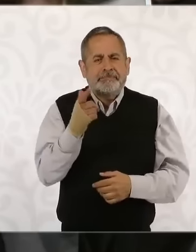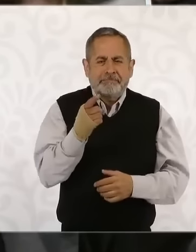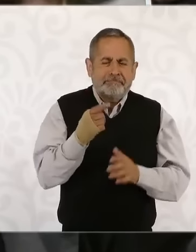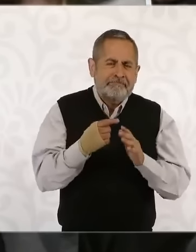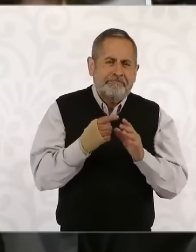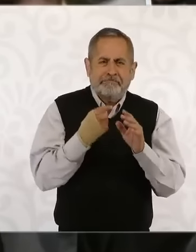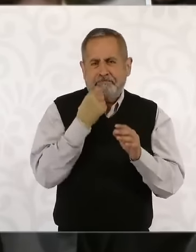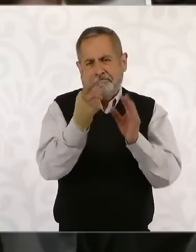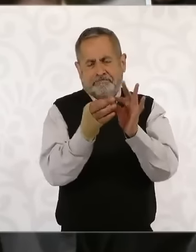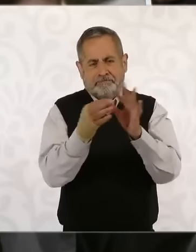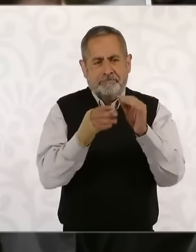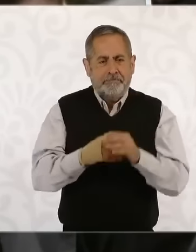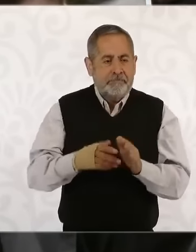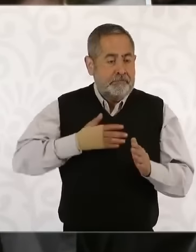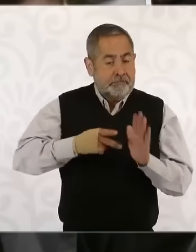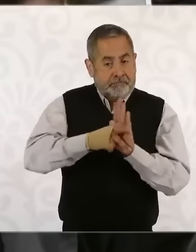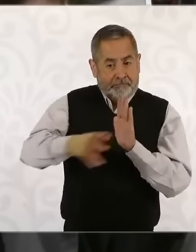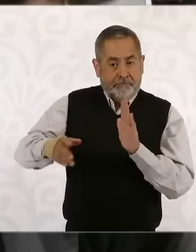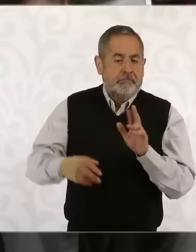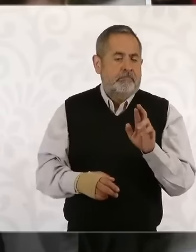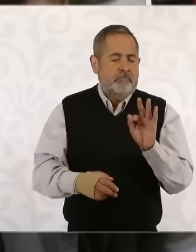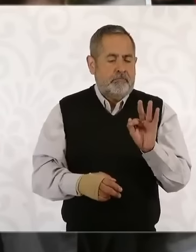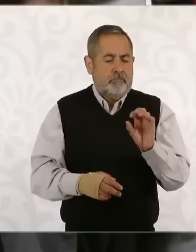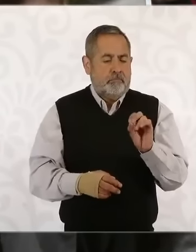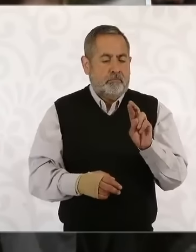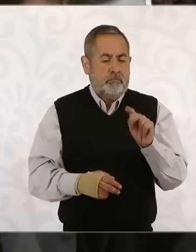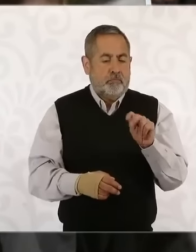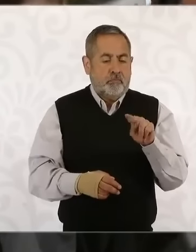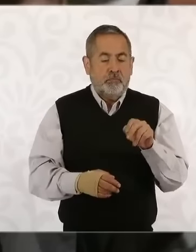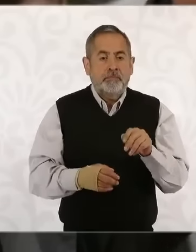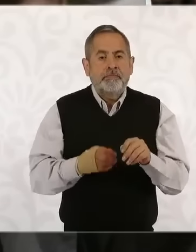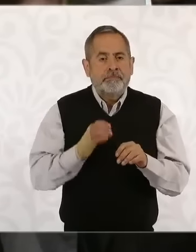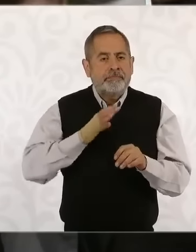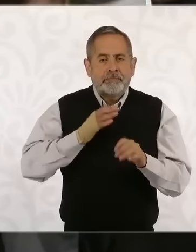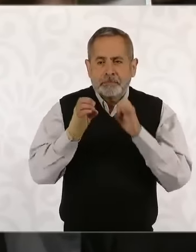que en la portada de revista Fortuna publicamos una entrevista con el empresario Regio Montano,